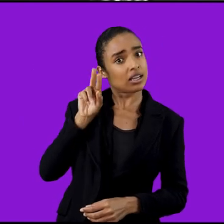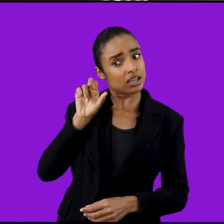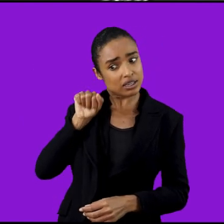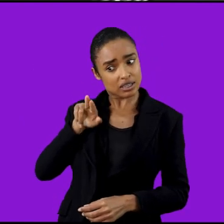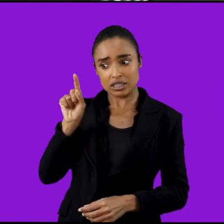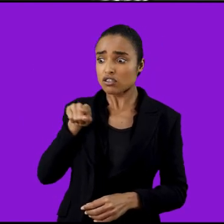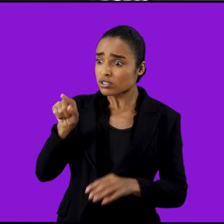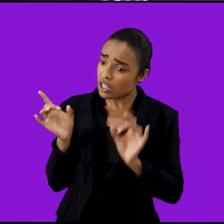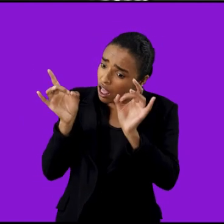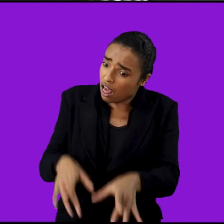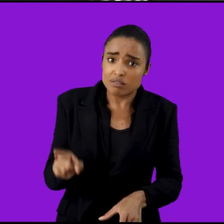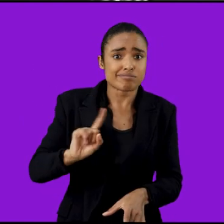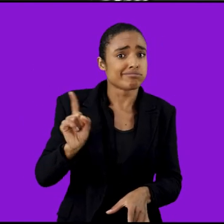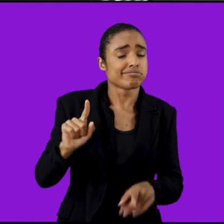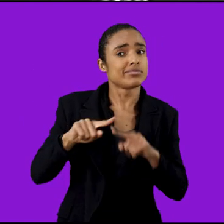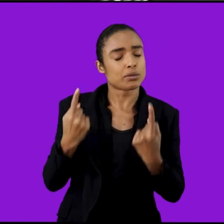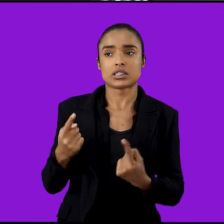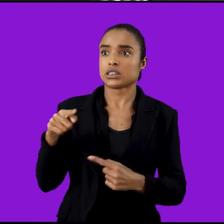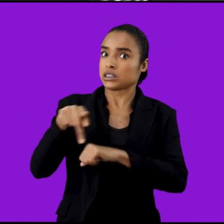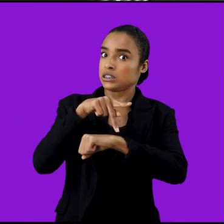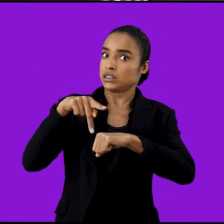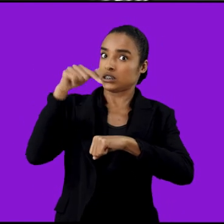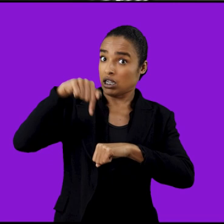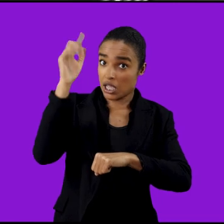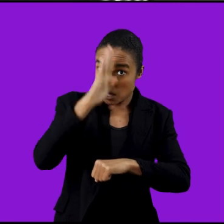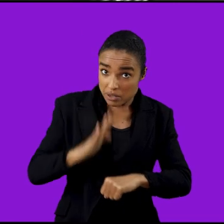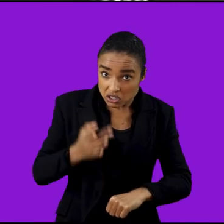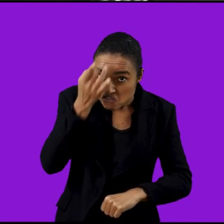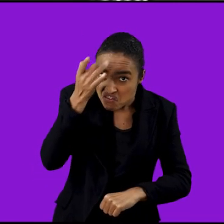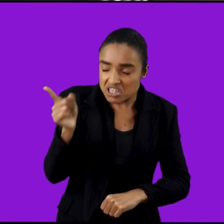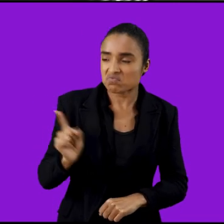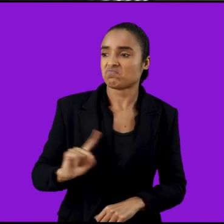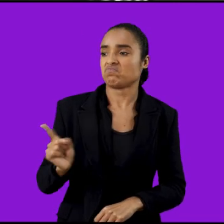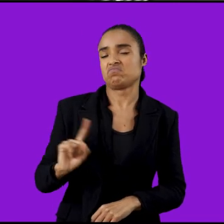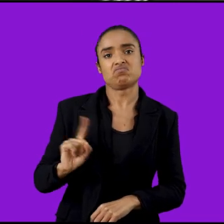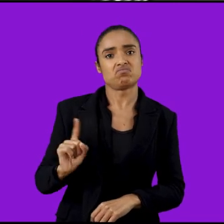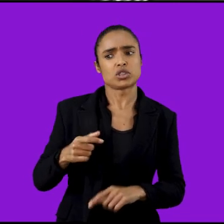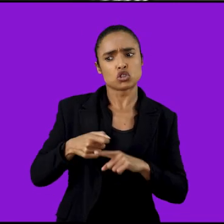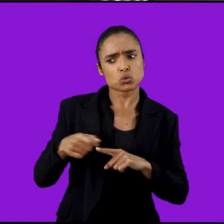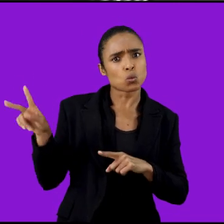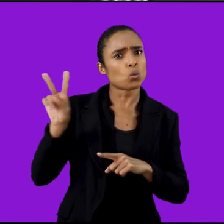Ah, sim. Não é um país fácil Não A sua vitória, ela é muito mais saborosa